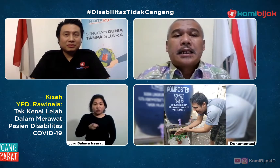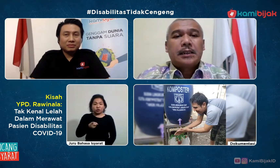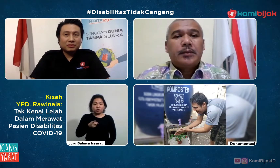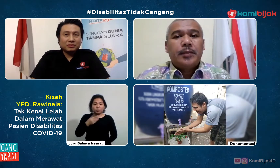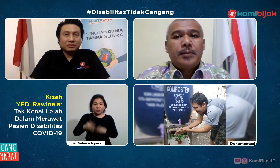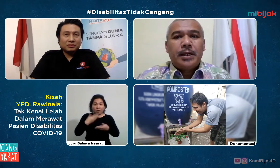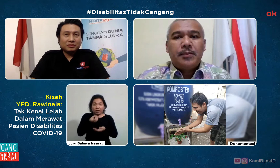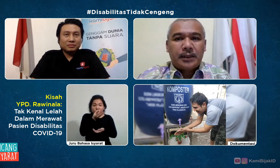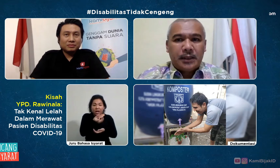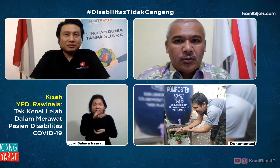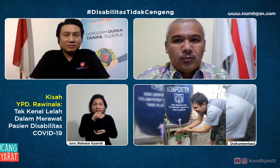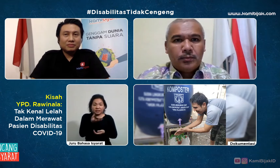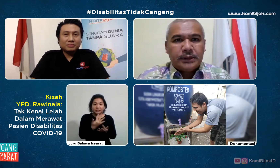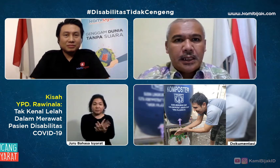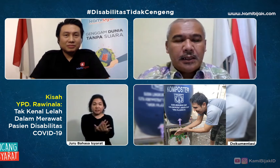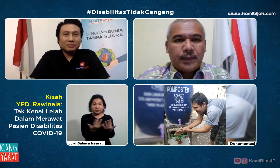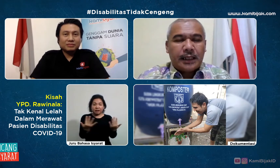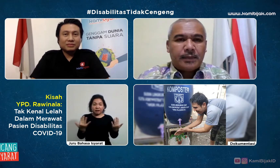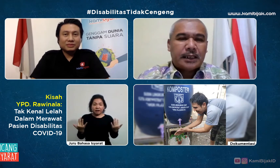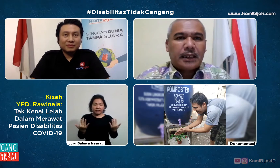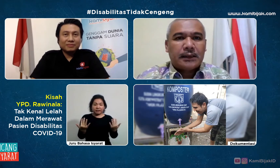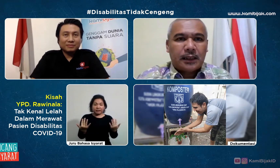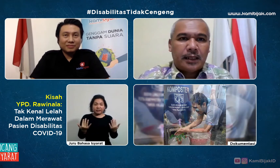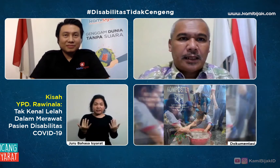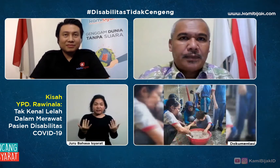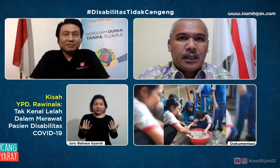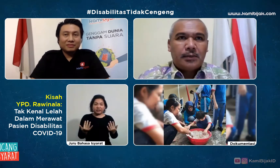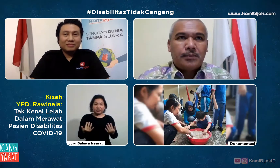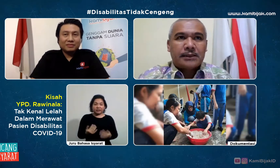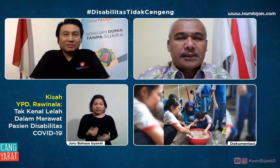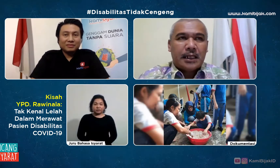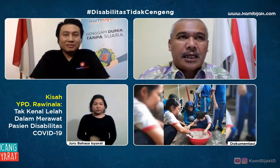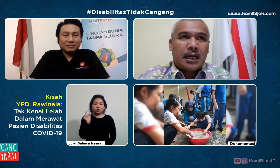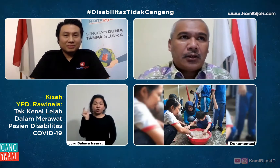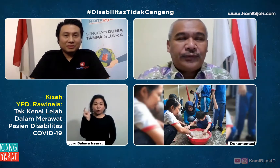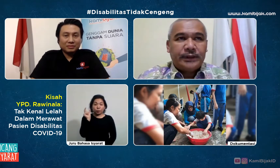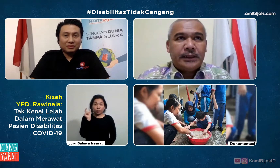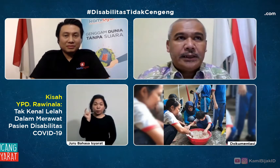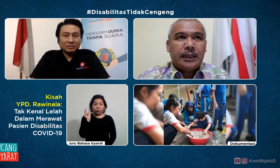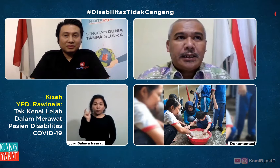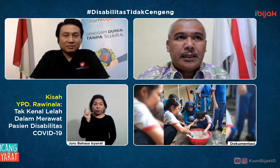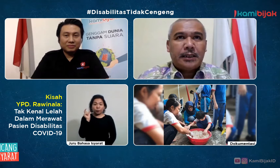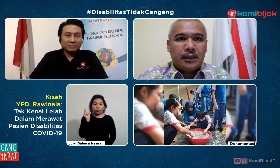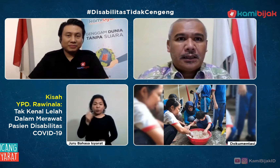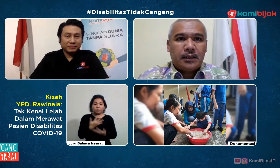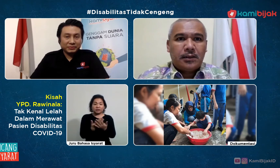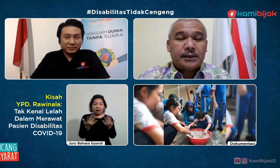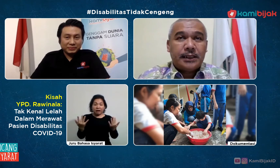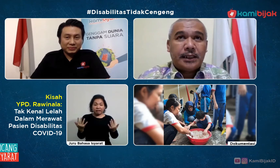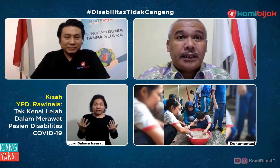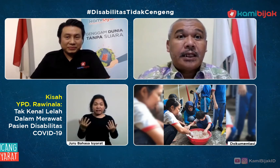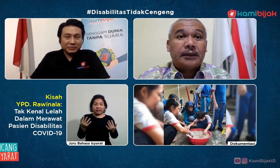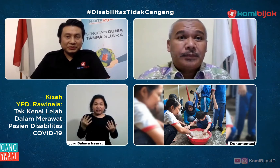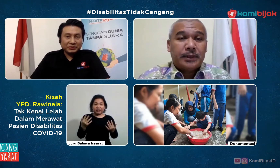karena memang pada umumnya pandangan masyarakat terhadap masalah ini kan masih negatif ya